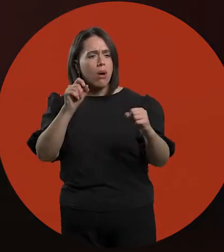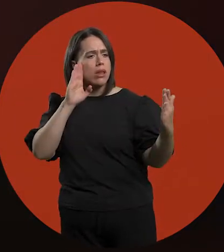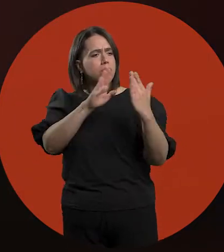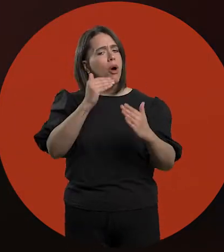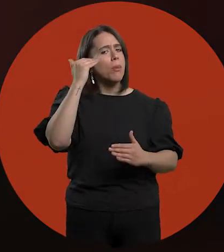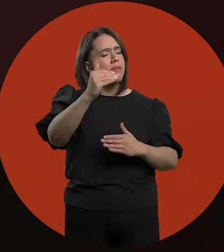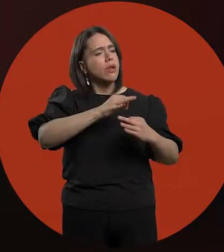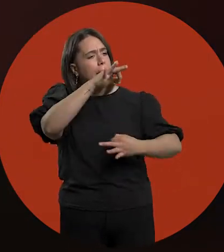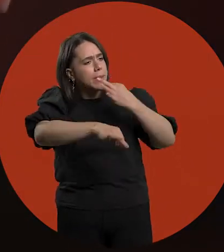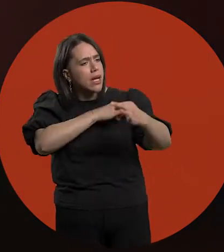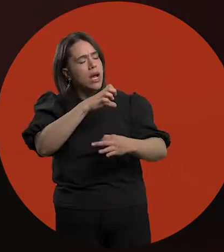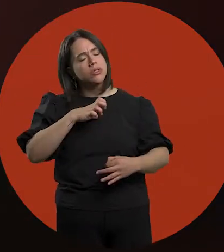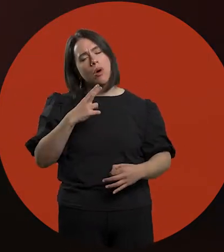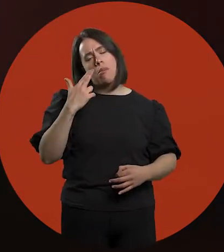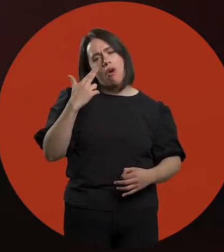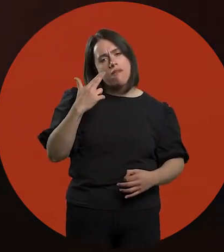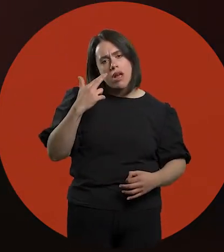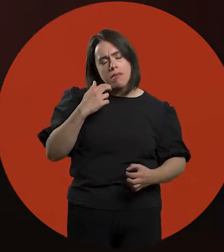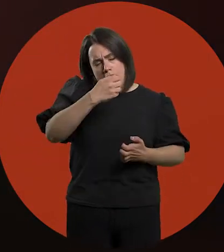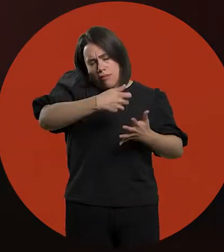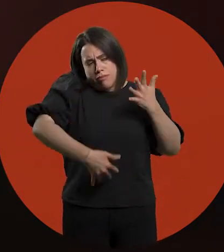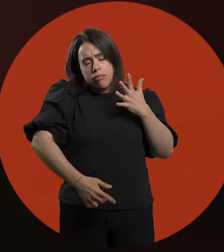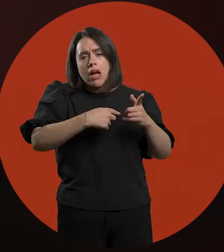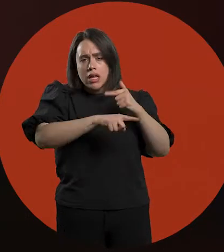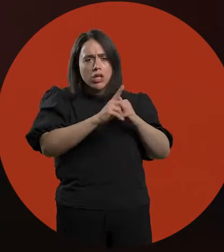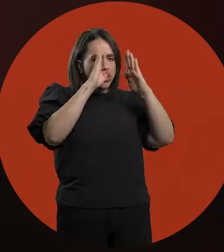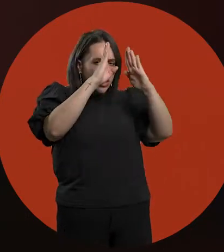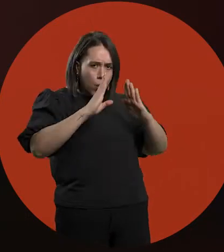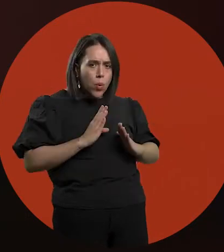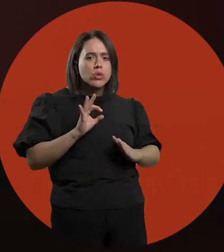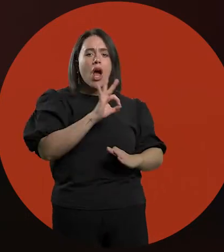y van a poder tener en cuenta eso. Vas a Dirección y te tienen en cuenta.